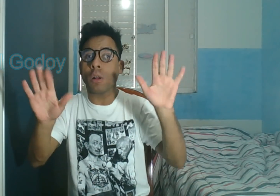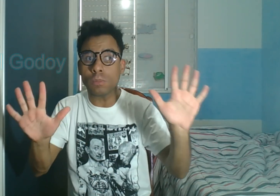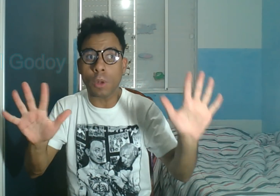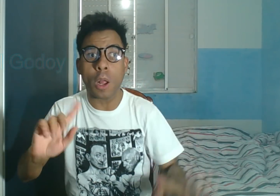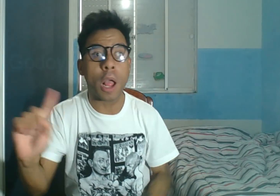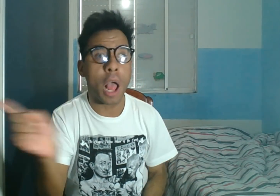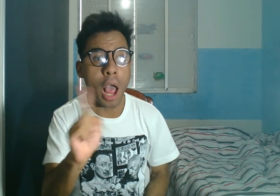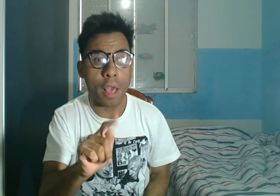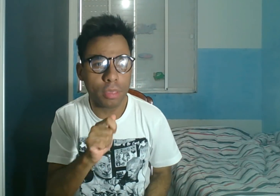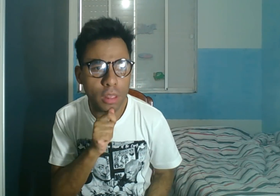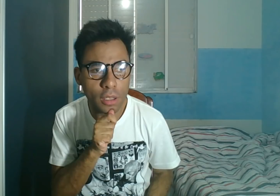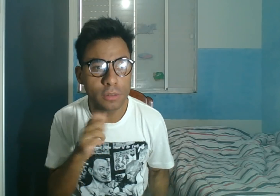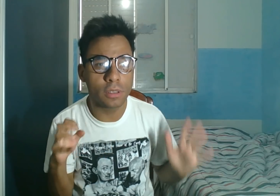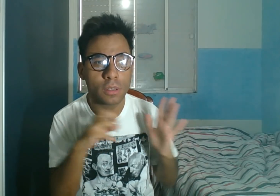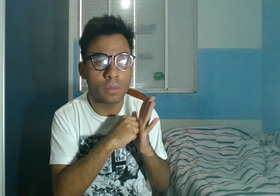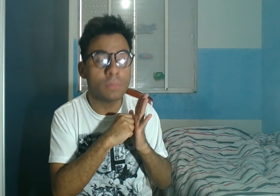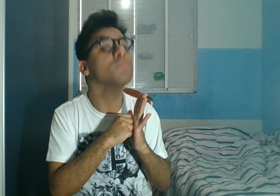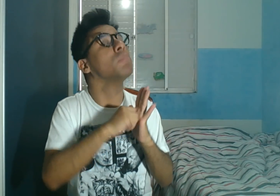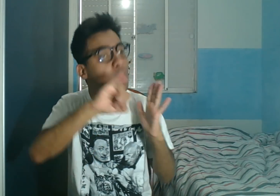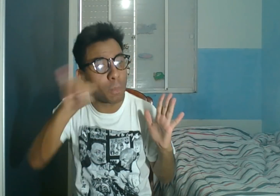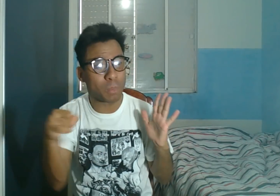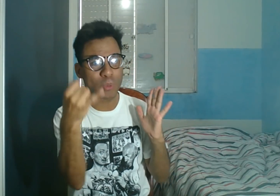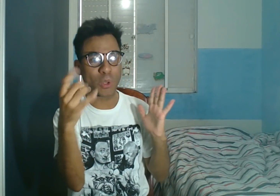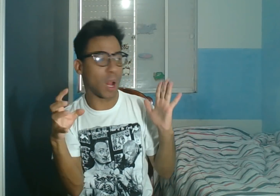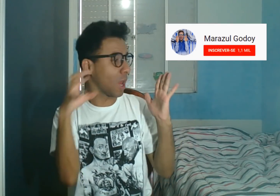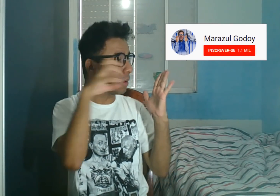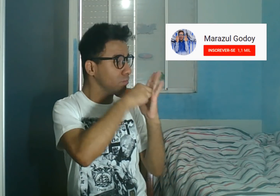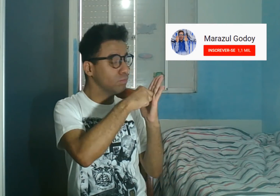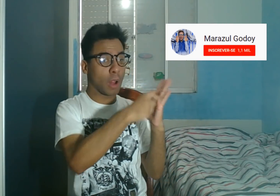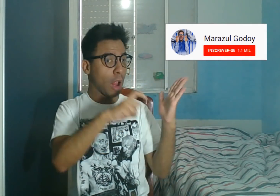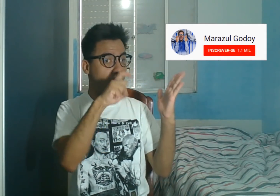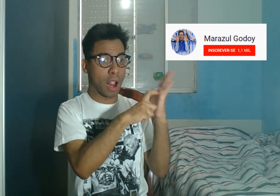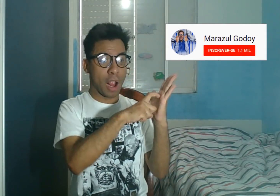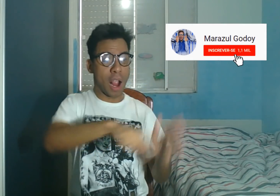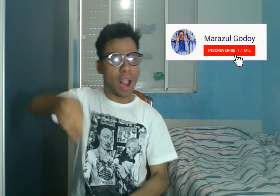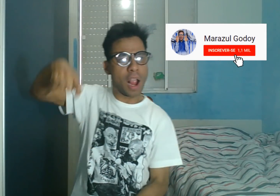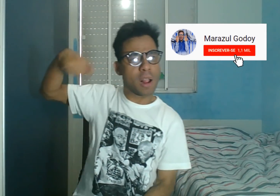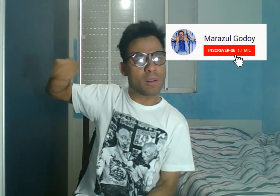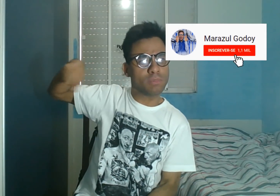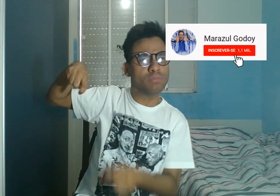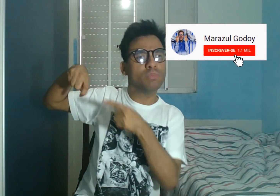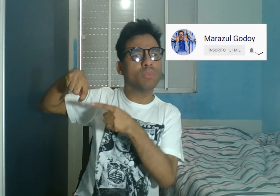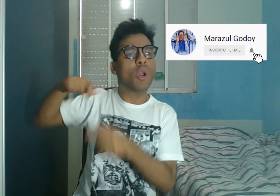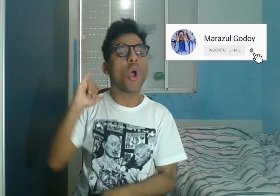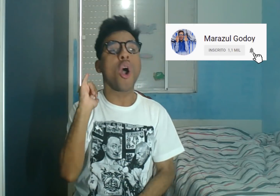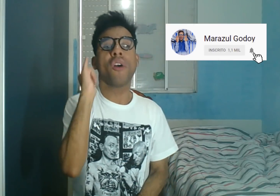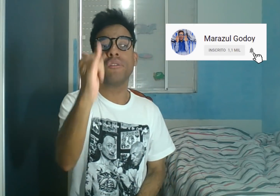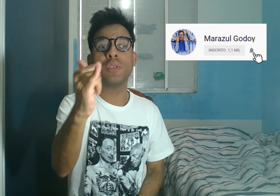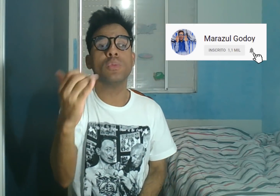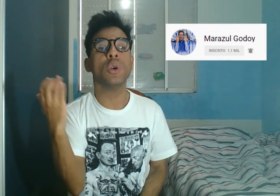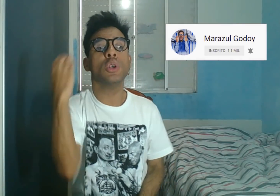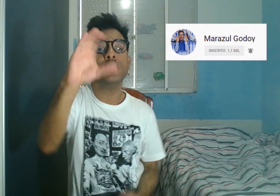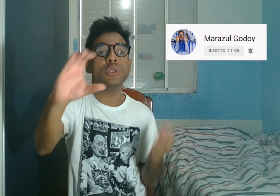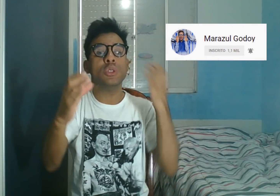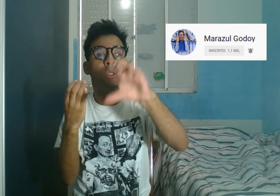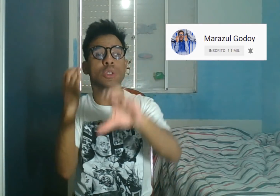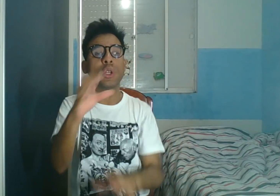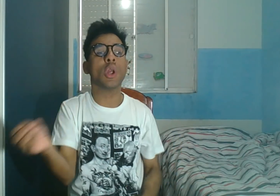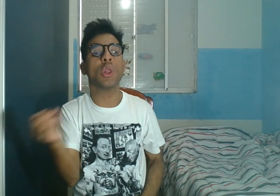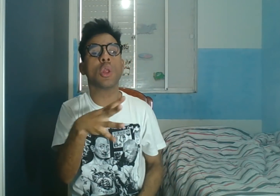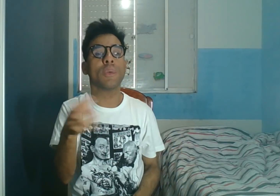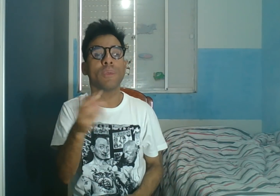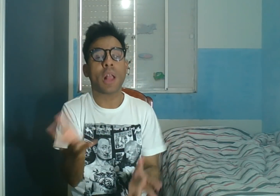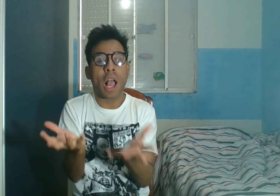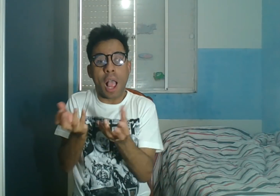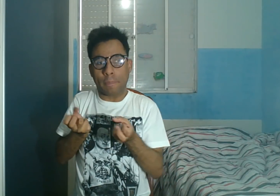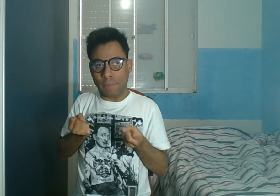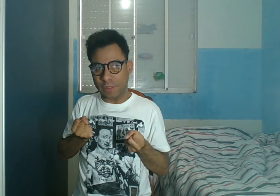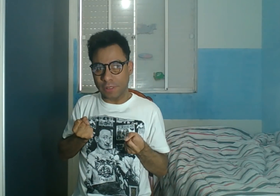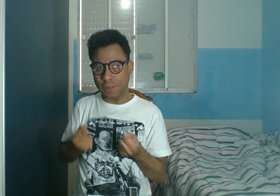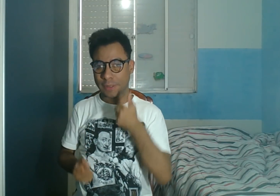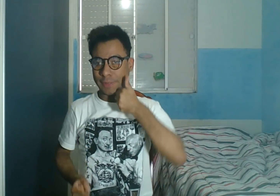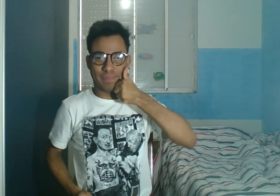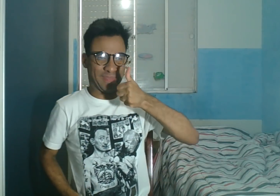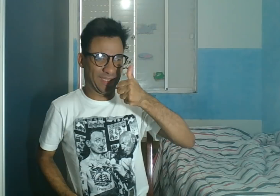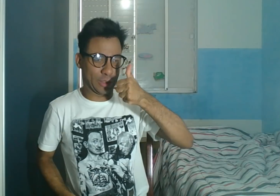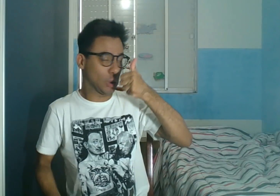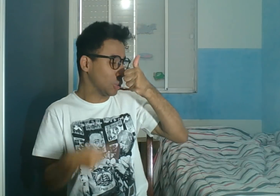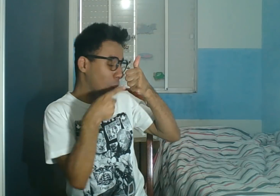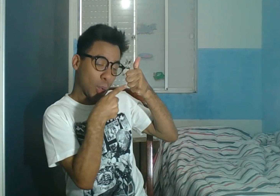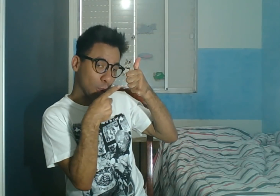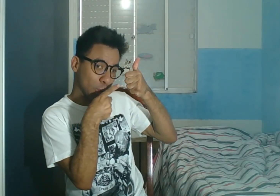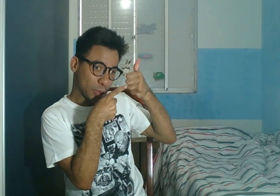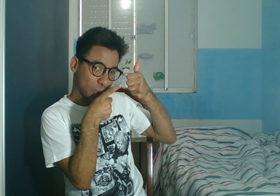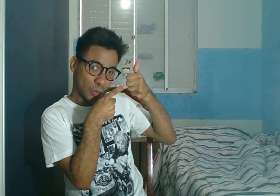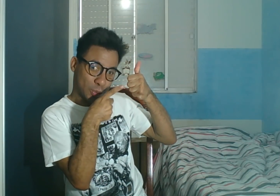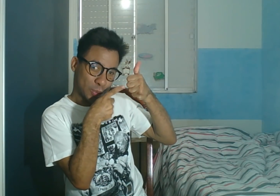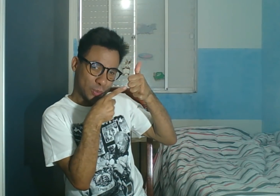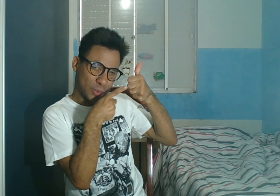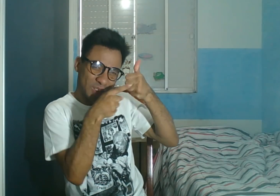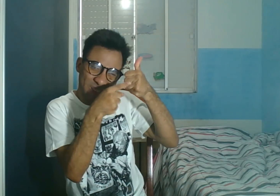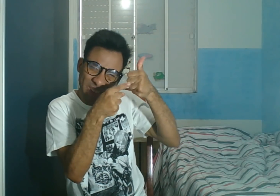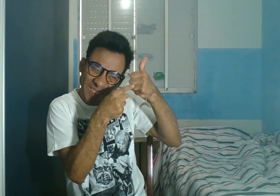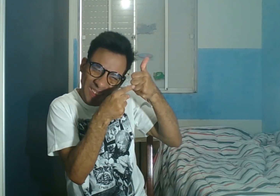Pare! Ainda não está inscrito? Aproveite, inscreva-se! Notificações, receba sino de novo vídeo. Joinha !!